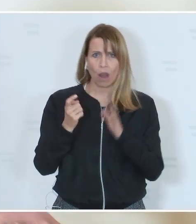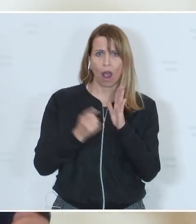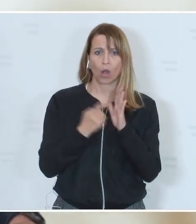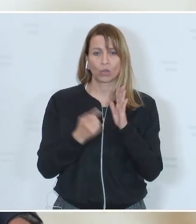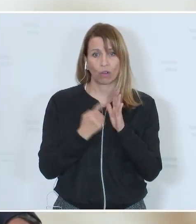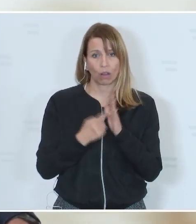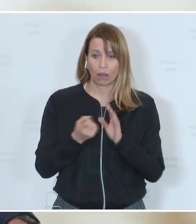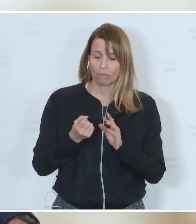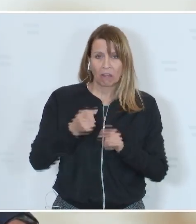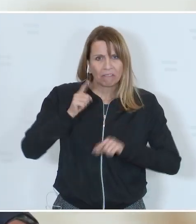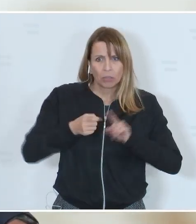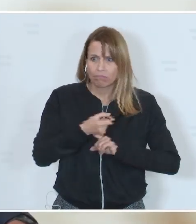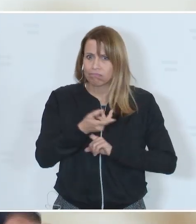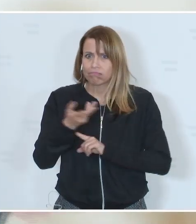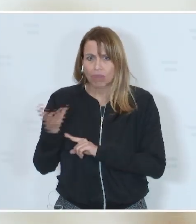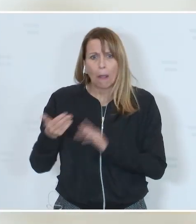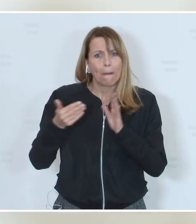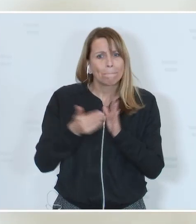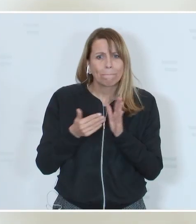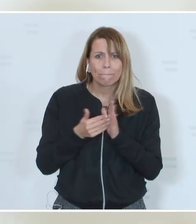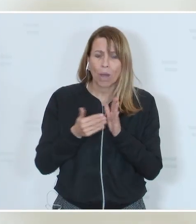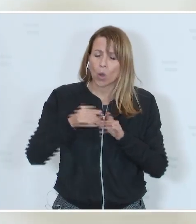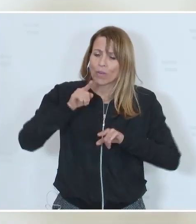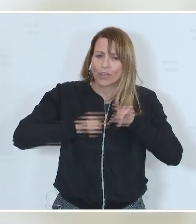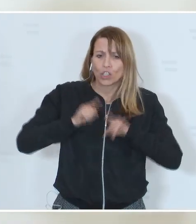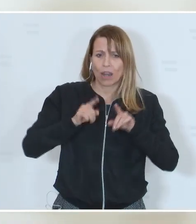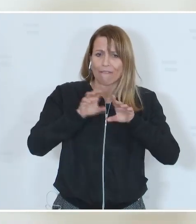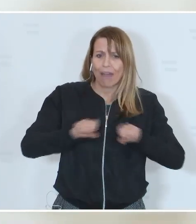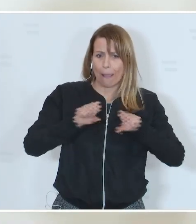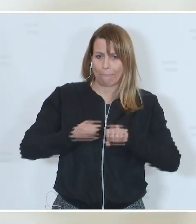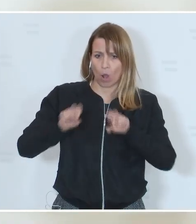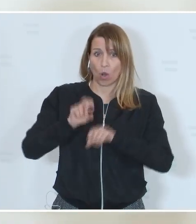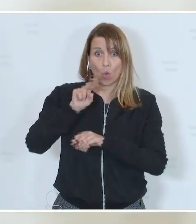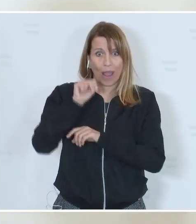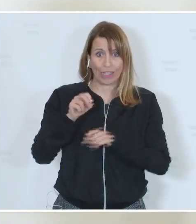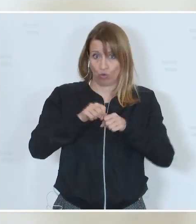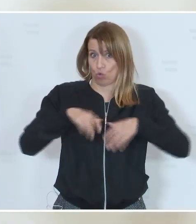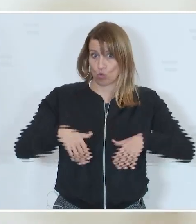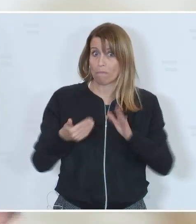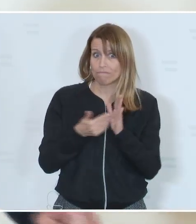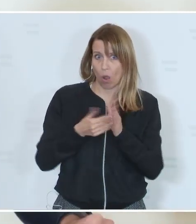multilaterale Vereinbarungen innerhalb der UN-Struktur benötigen. Wir müssen uns auf